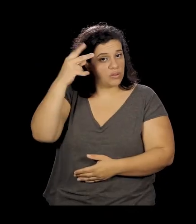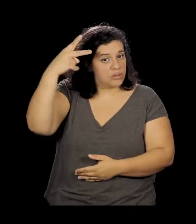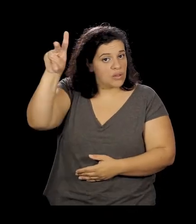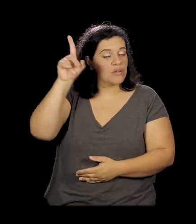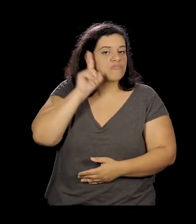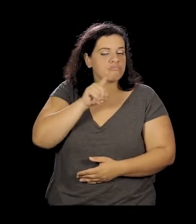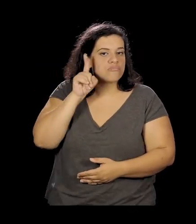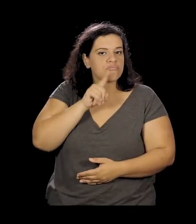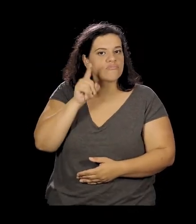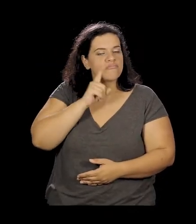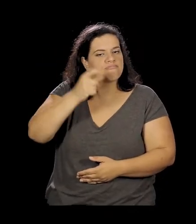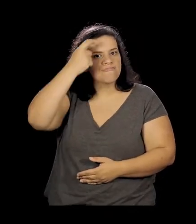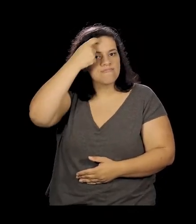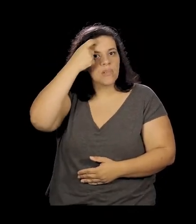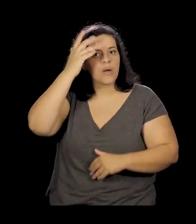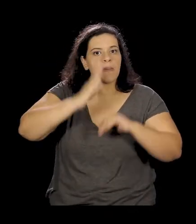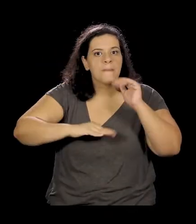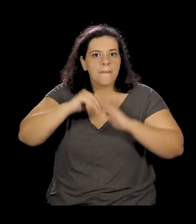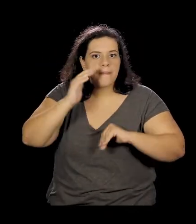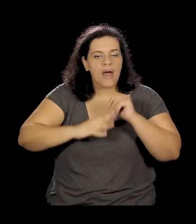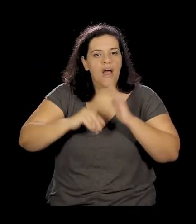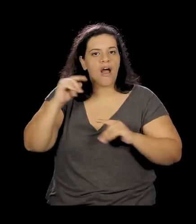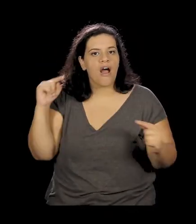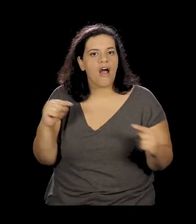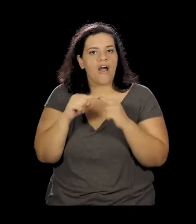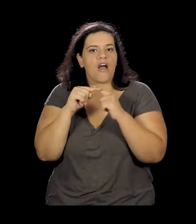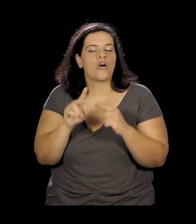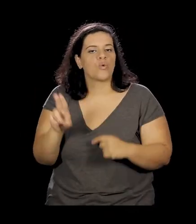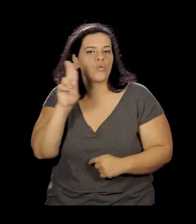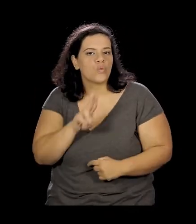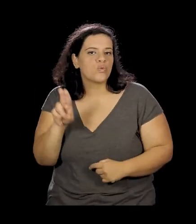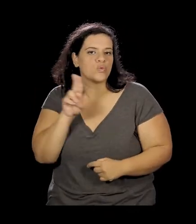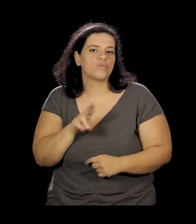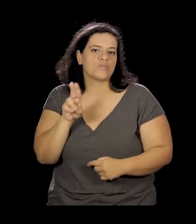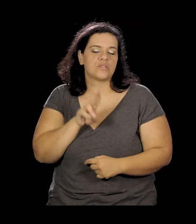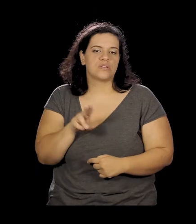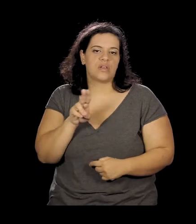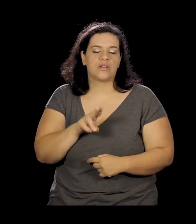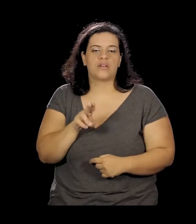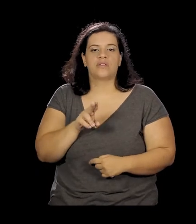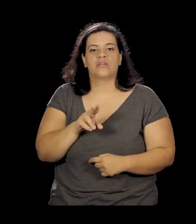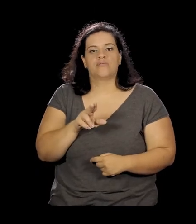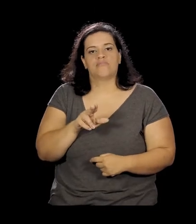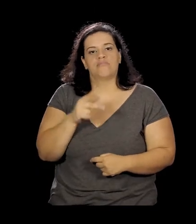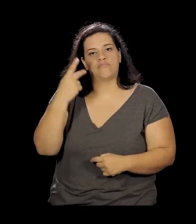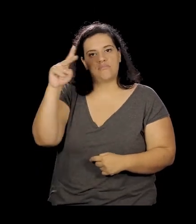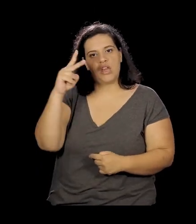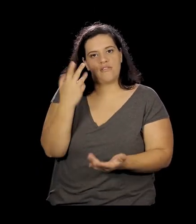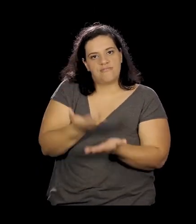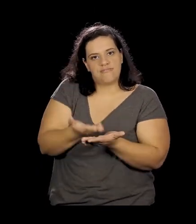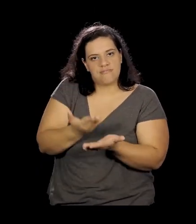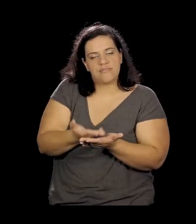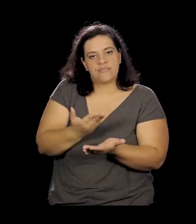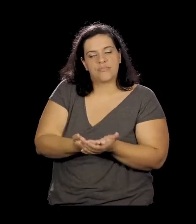têm uma visão muito prática, pragmática do que estão fazendo.